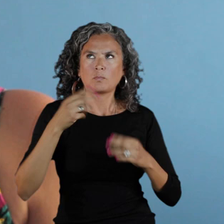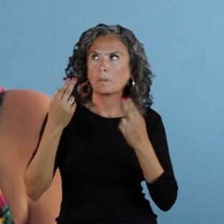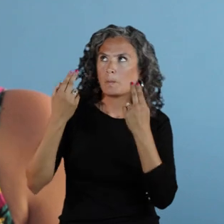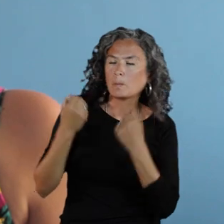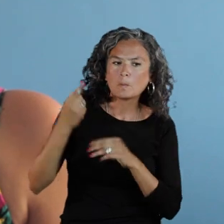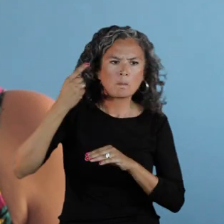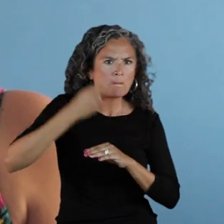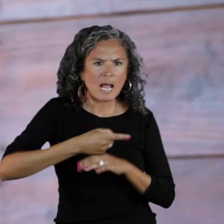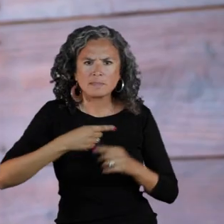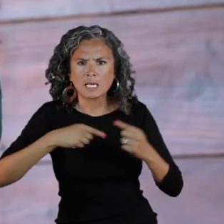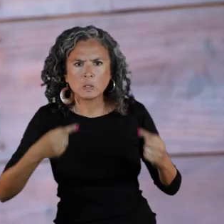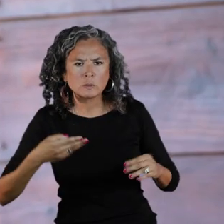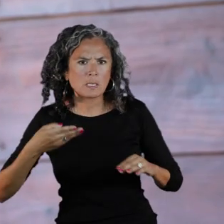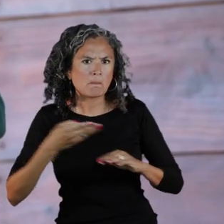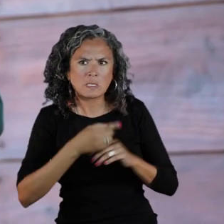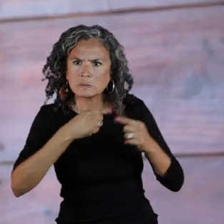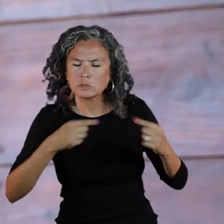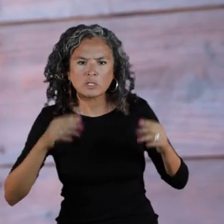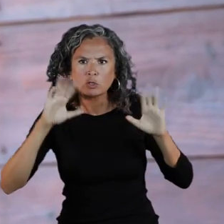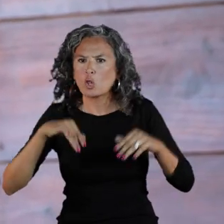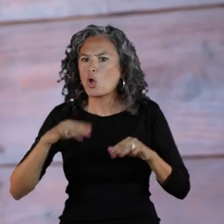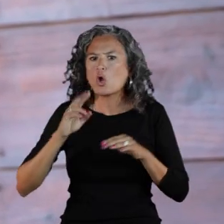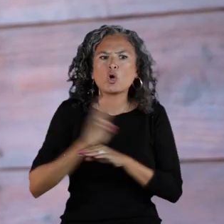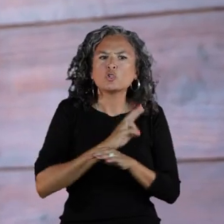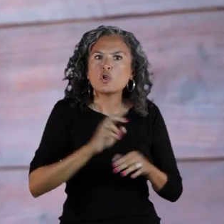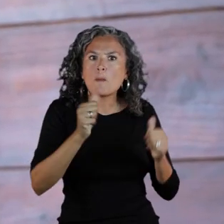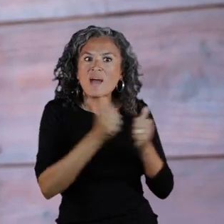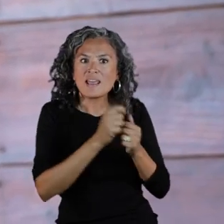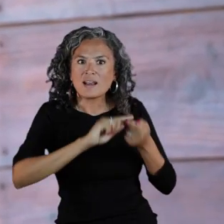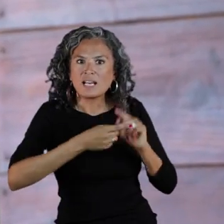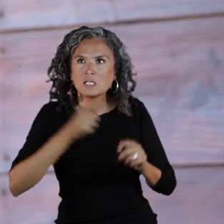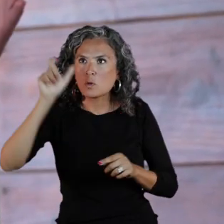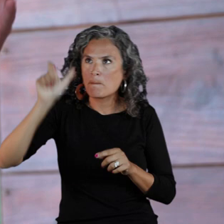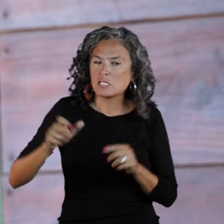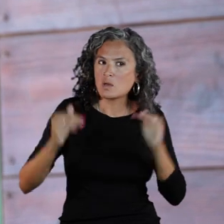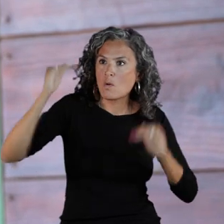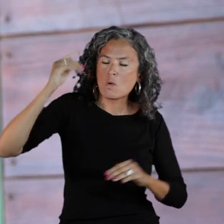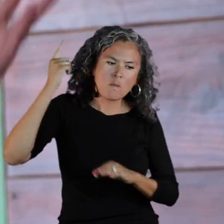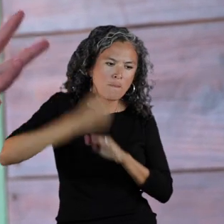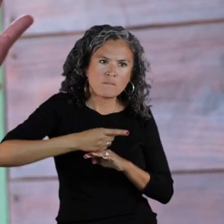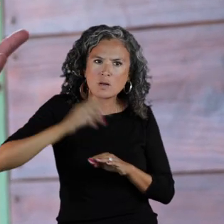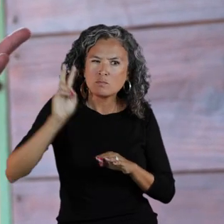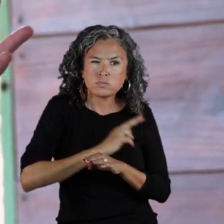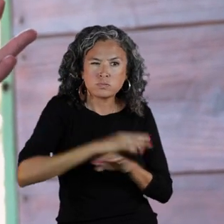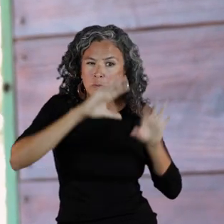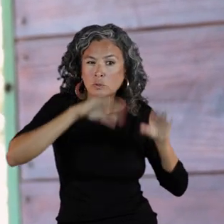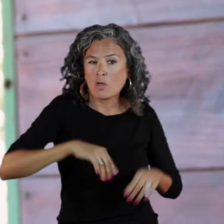el que manda y el que tiene todas las riendas de esa relación, de esa casa y de esa vida.